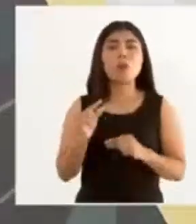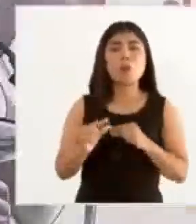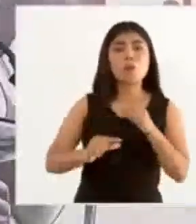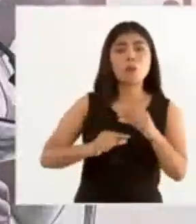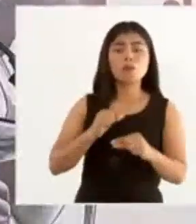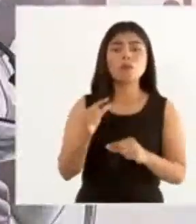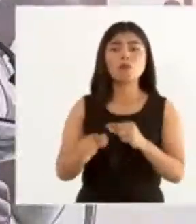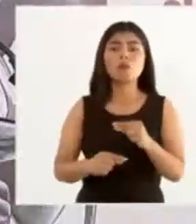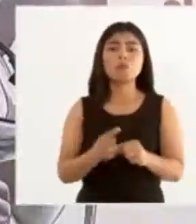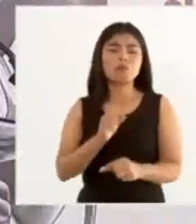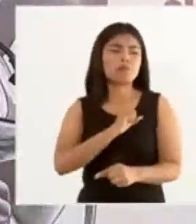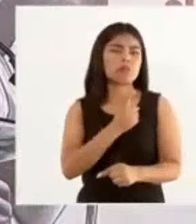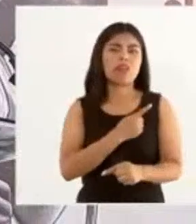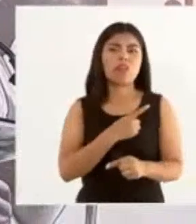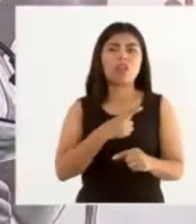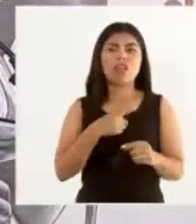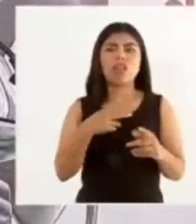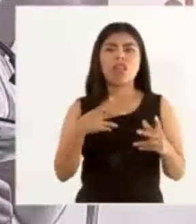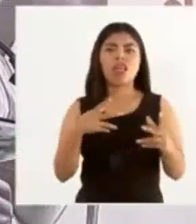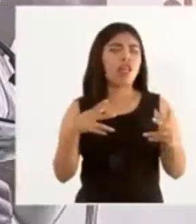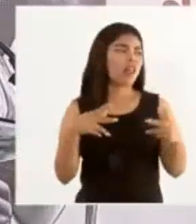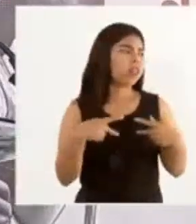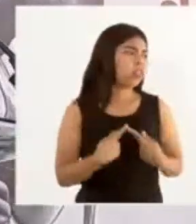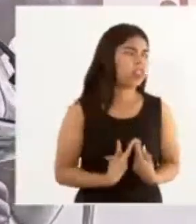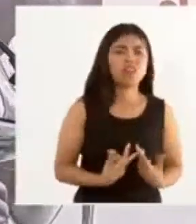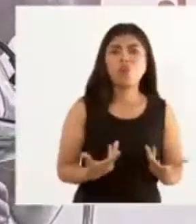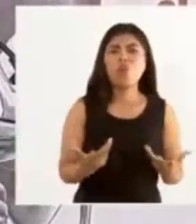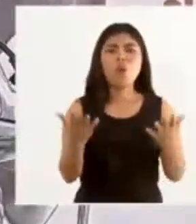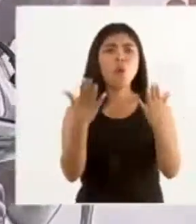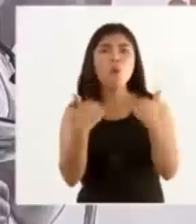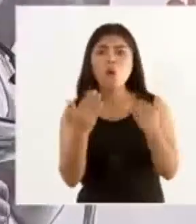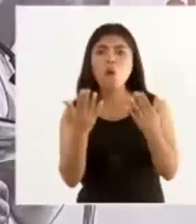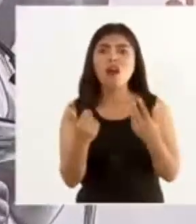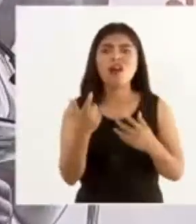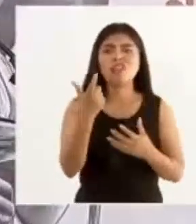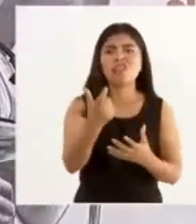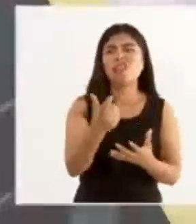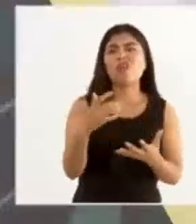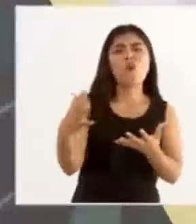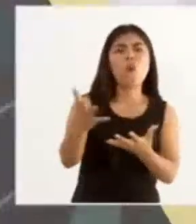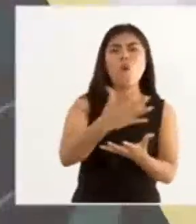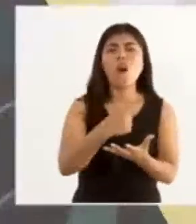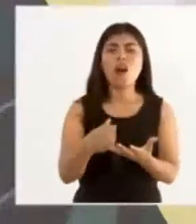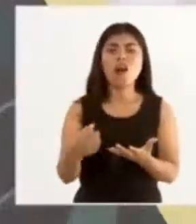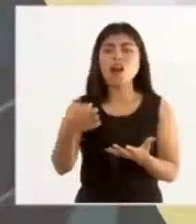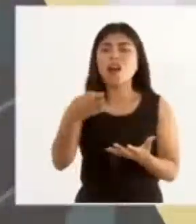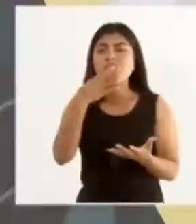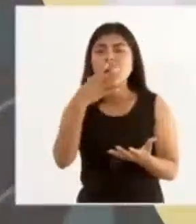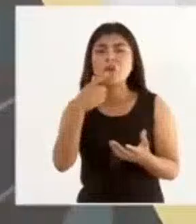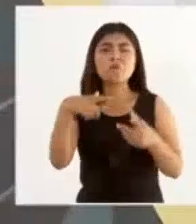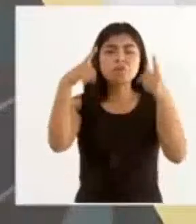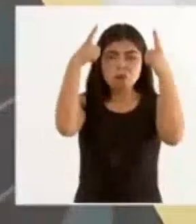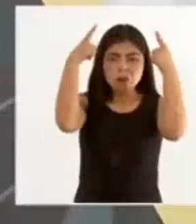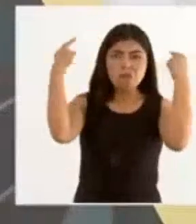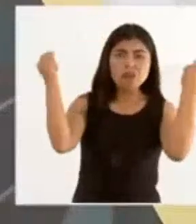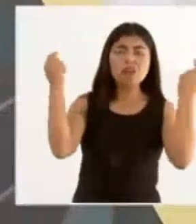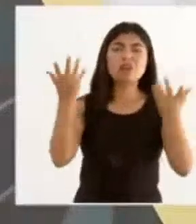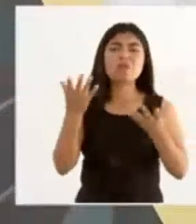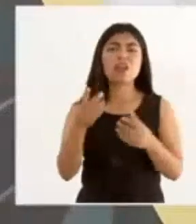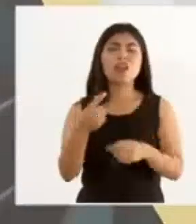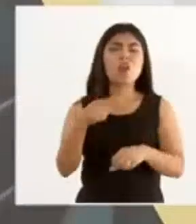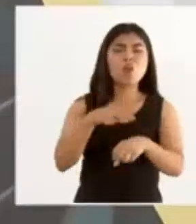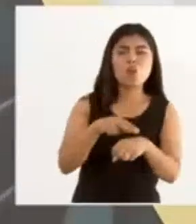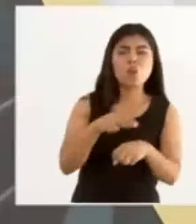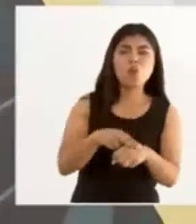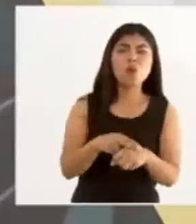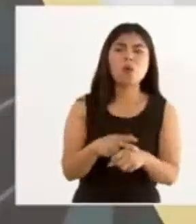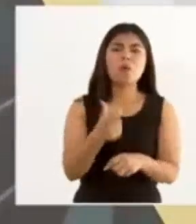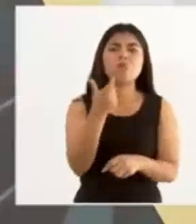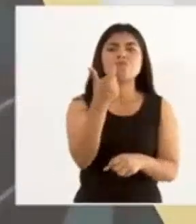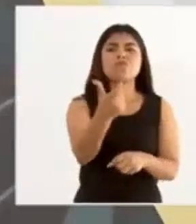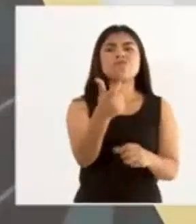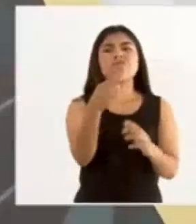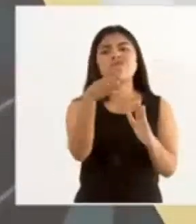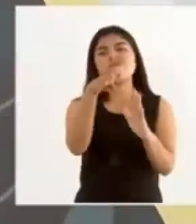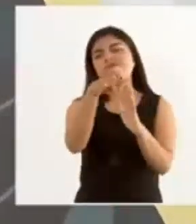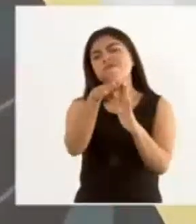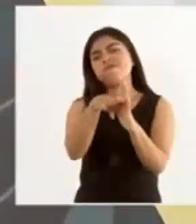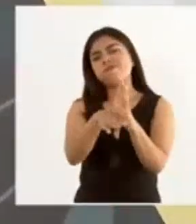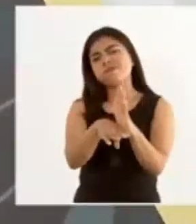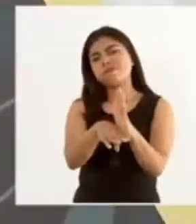de salud estatal. muy poca inversión. Los médicos, las enfermeras contratados con salarios muy bajos,